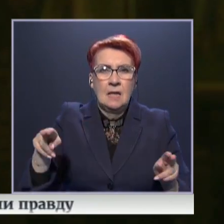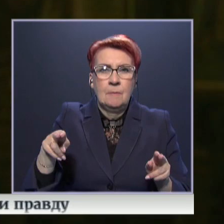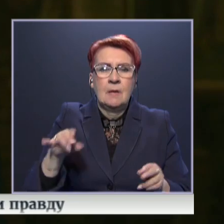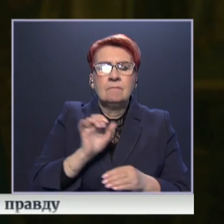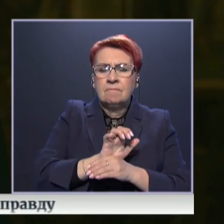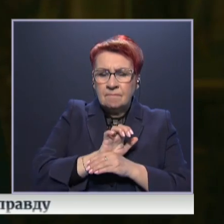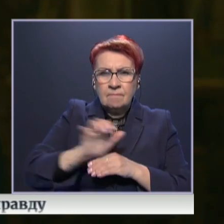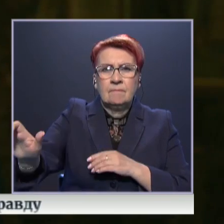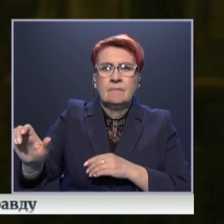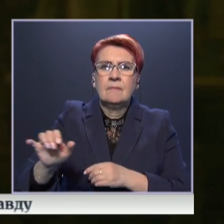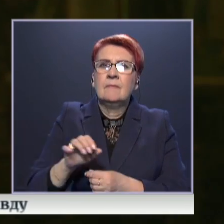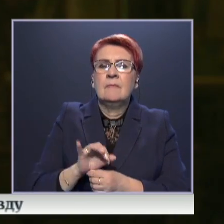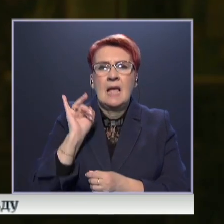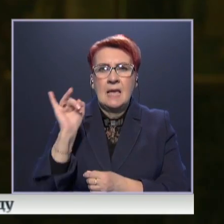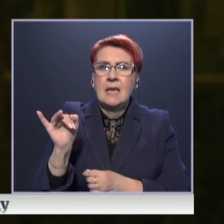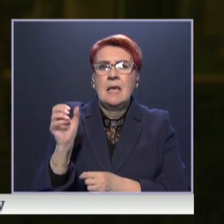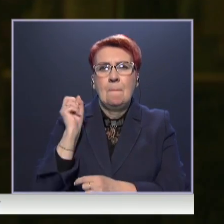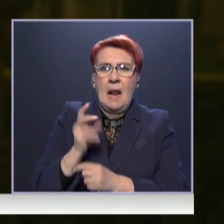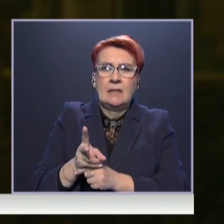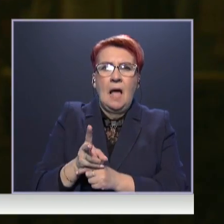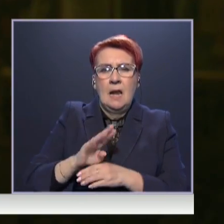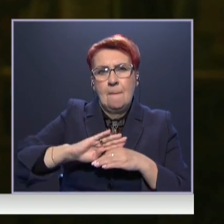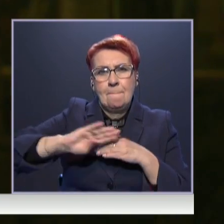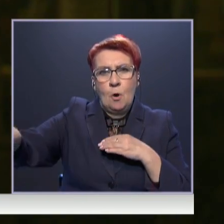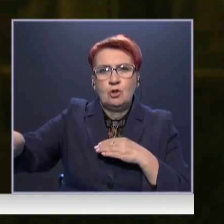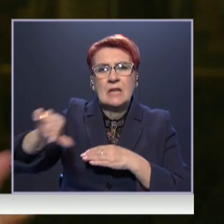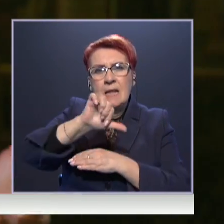Столицы и прогнали его прочь за пределы страны